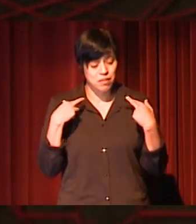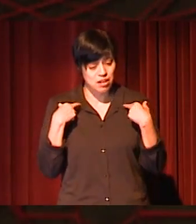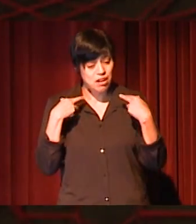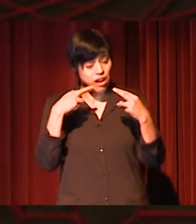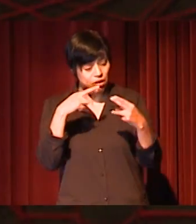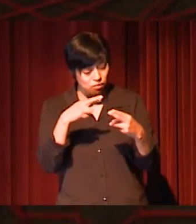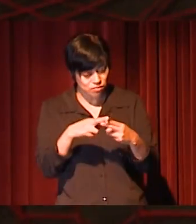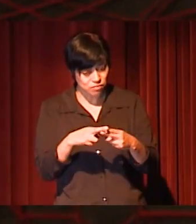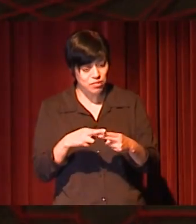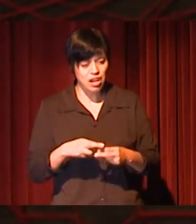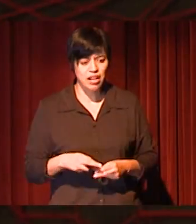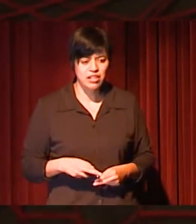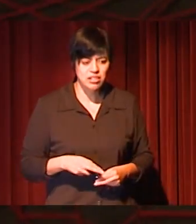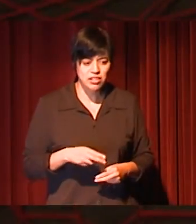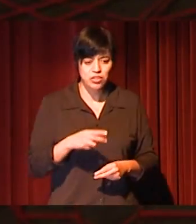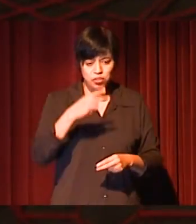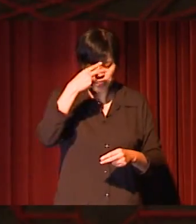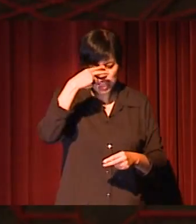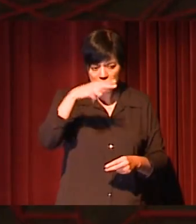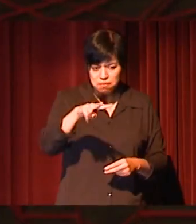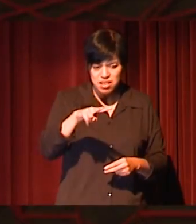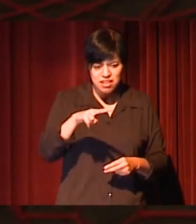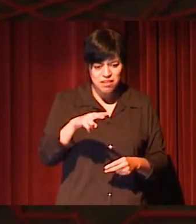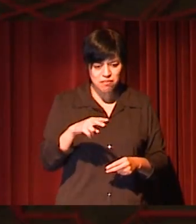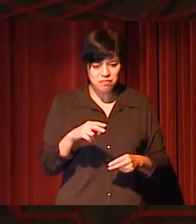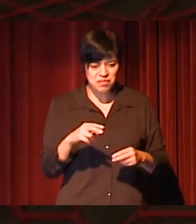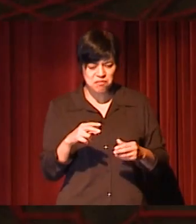la profesión docente en México está profundamente devaluada.